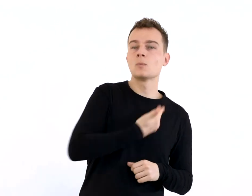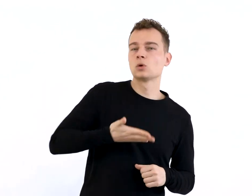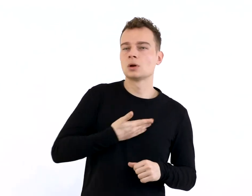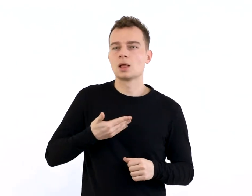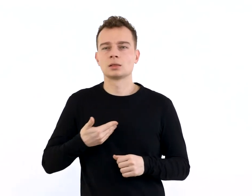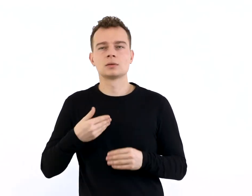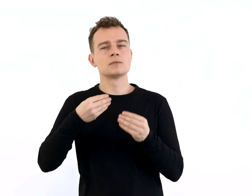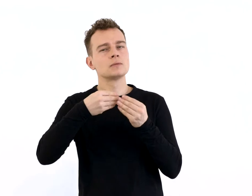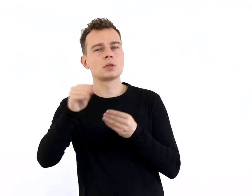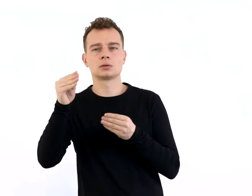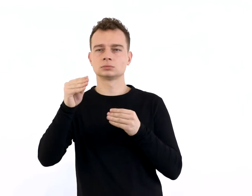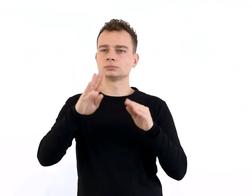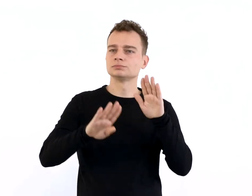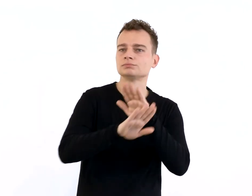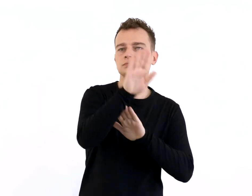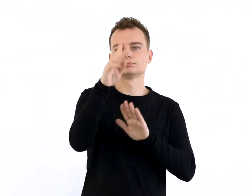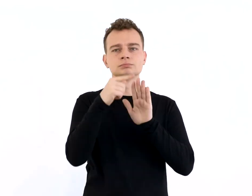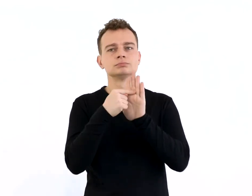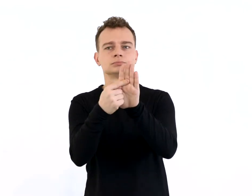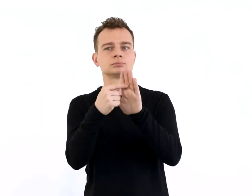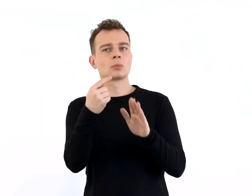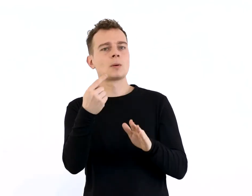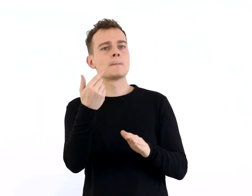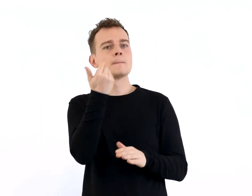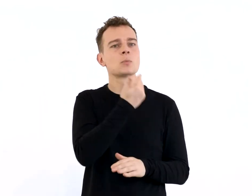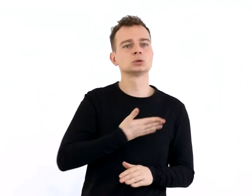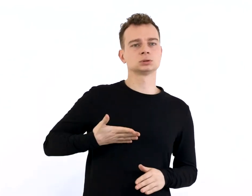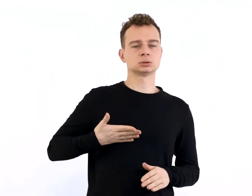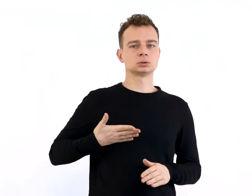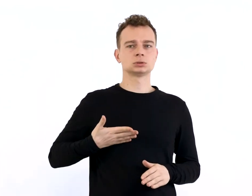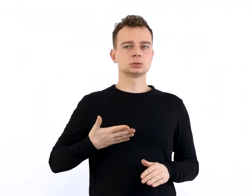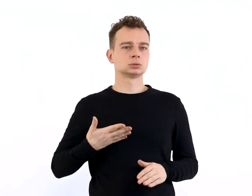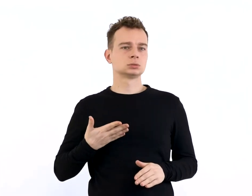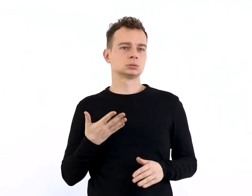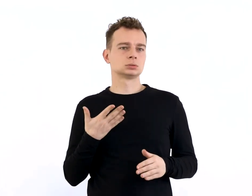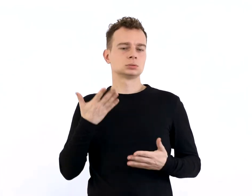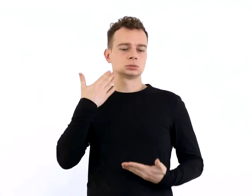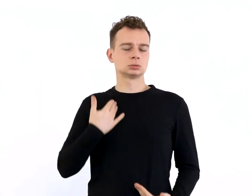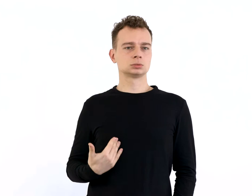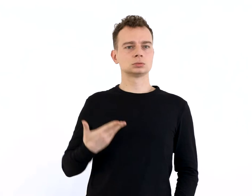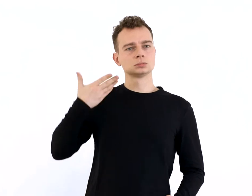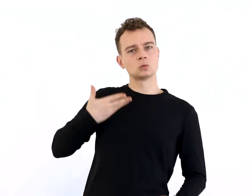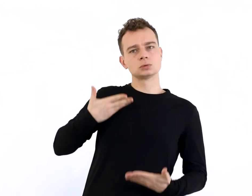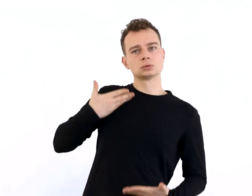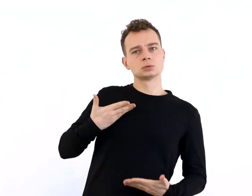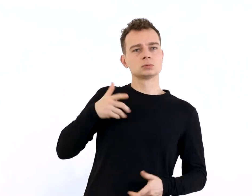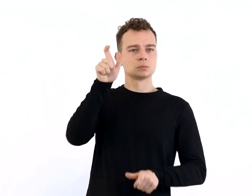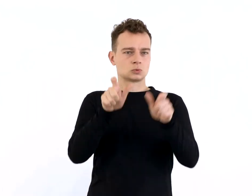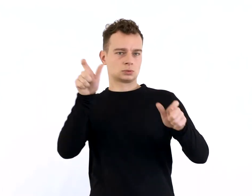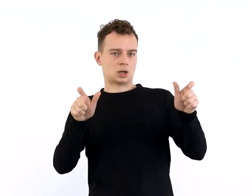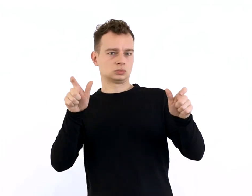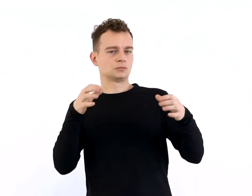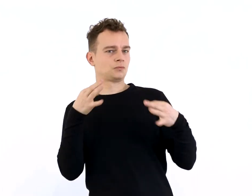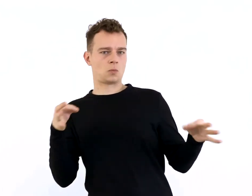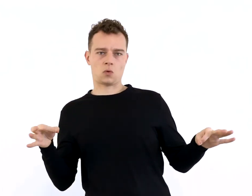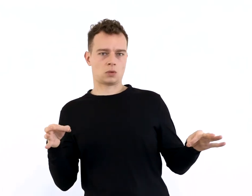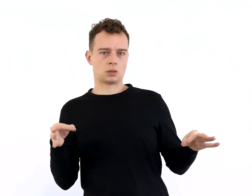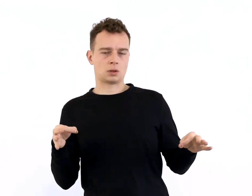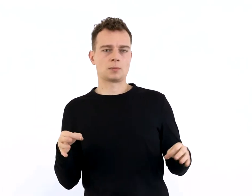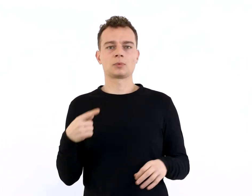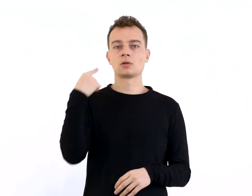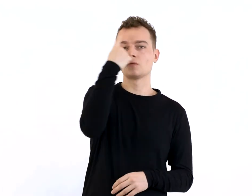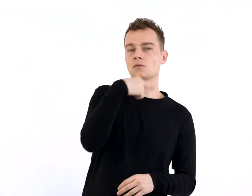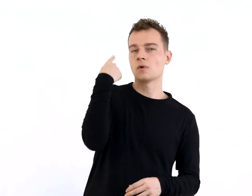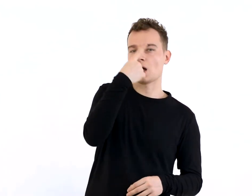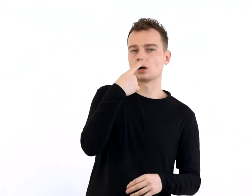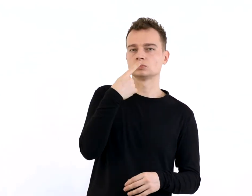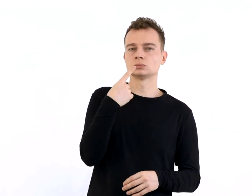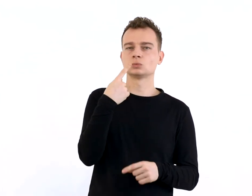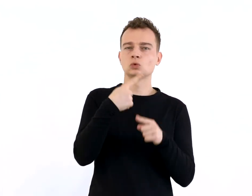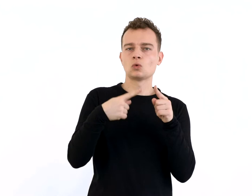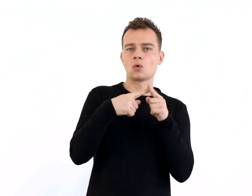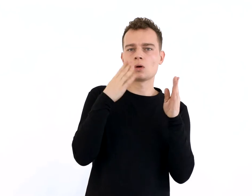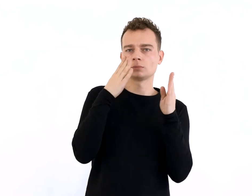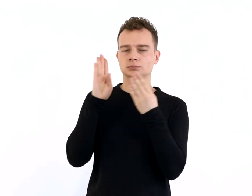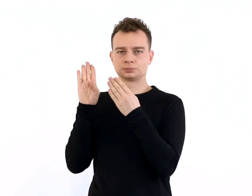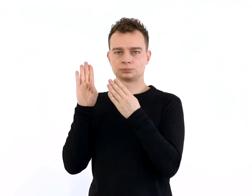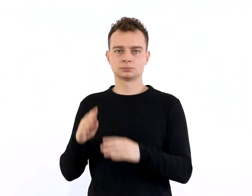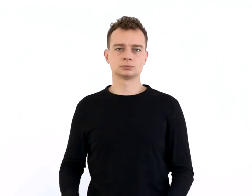W większości przedstawiają postacie w swobodnej pozycji, z twarzami lekko przechylonymi w bok.